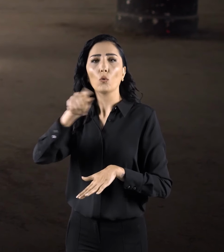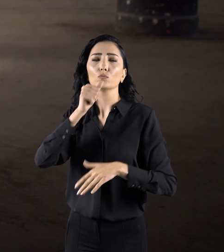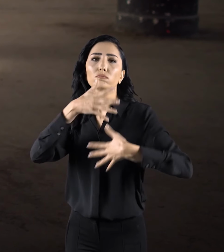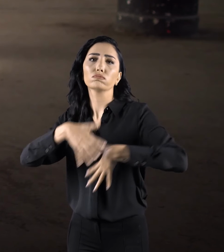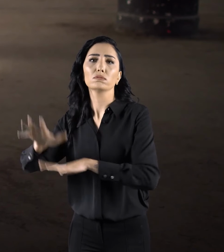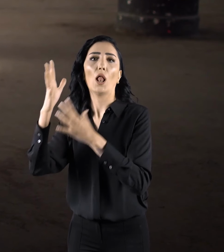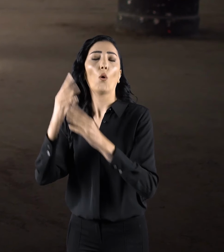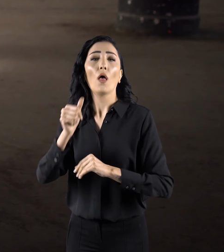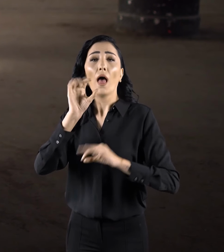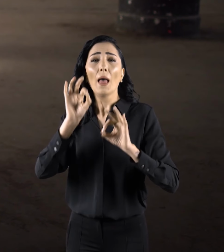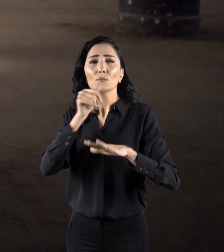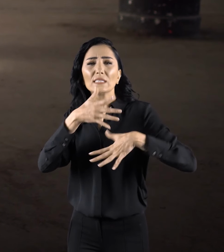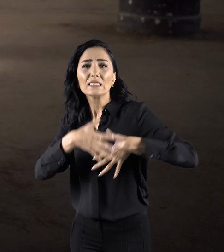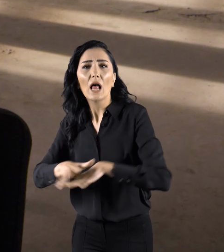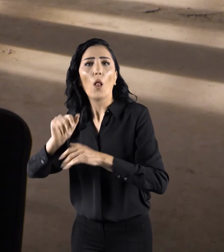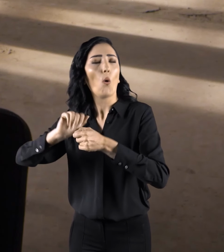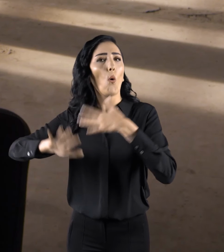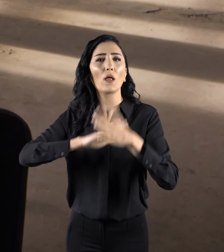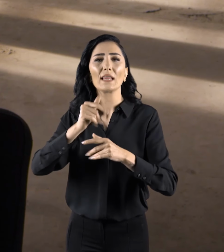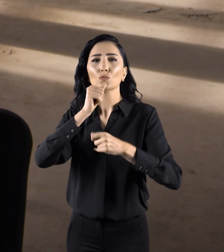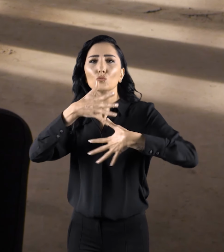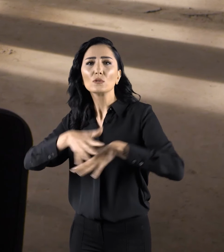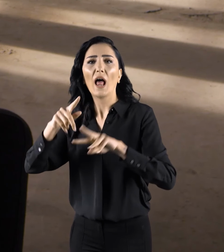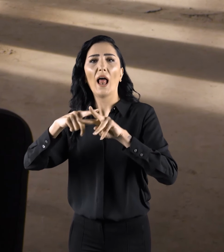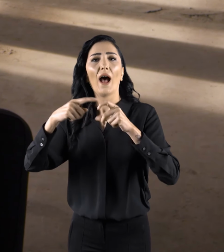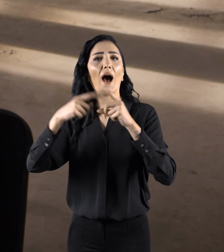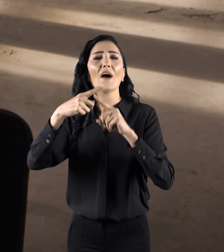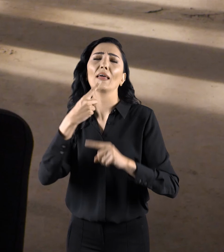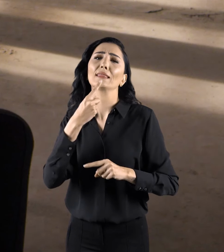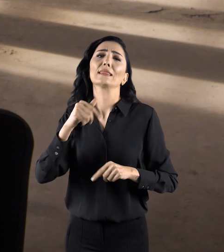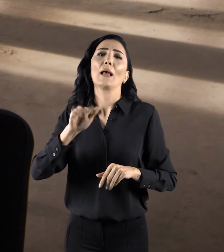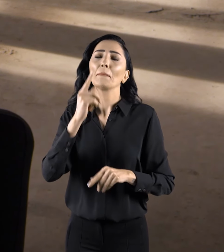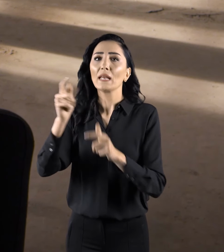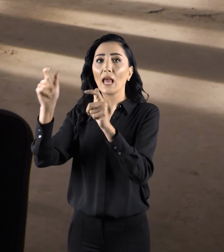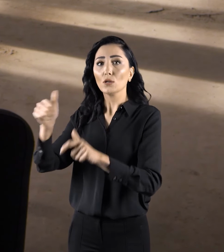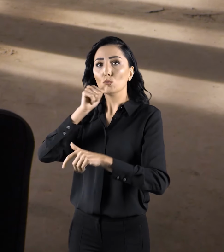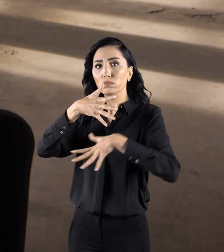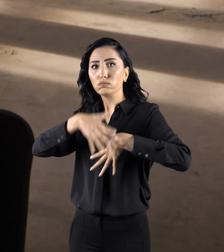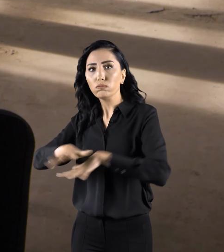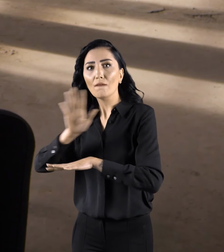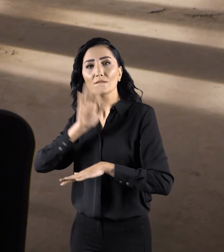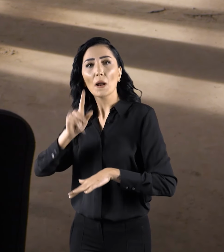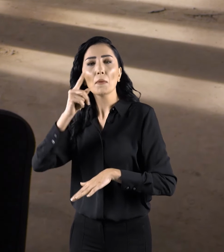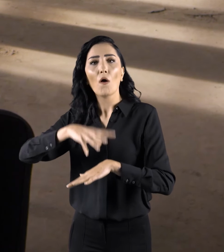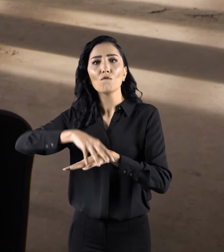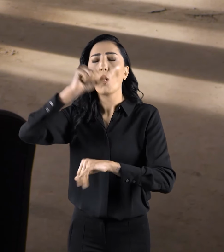Her sel olayını sel afeti olarak nitelendiremeyiz aslında. Bir yerde sel olduğunu ya da bir volkan patlamasını düşünün